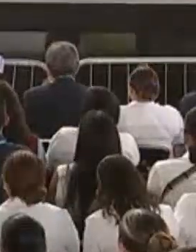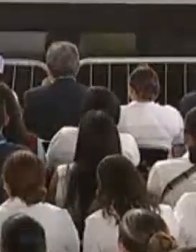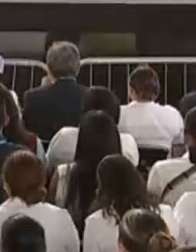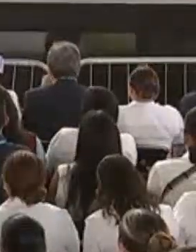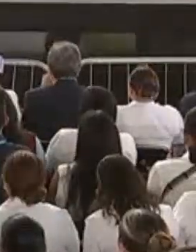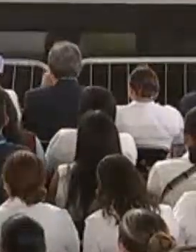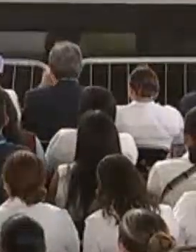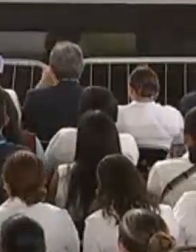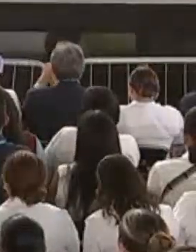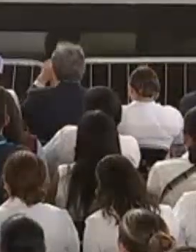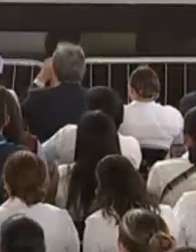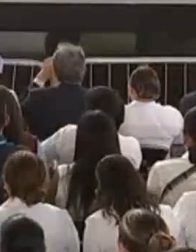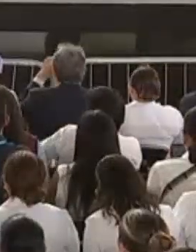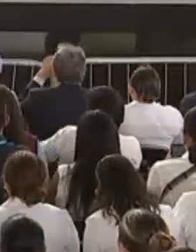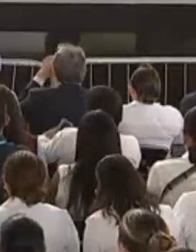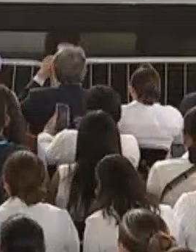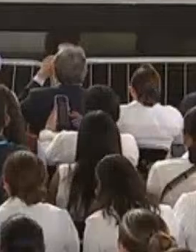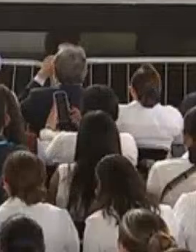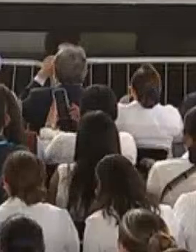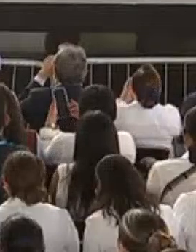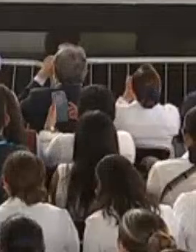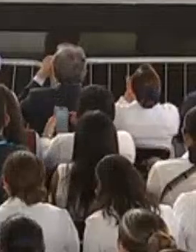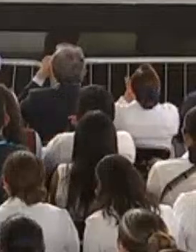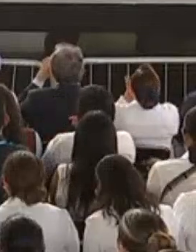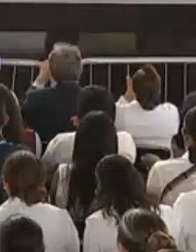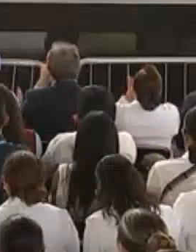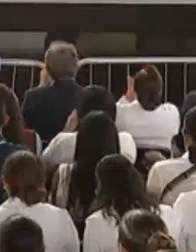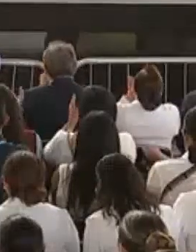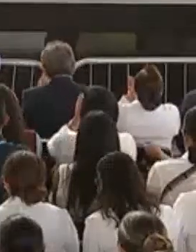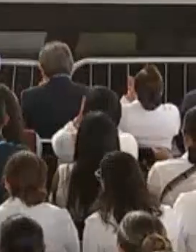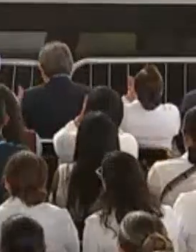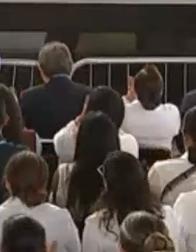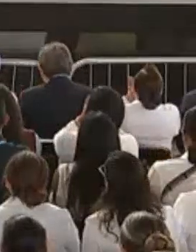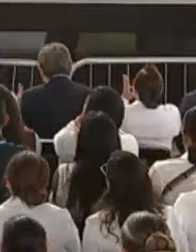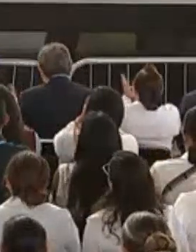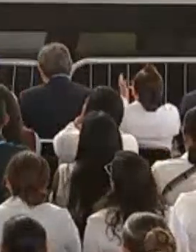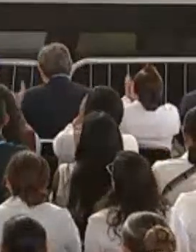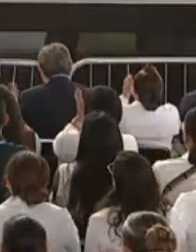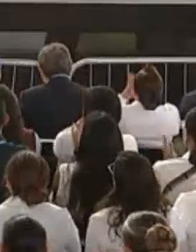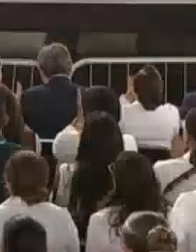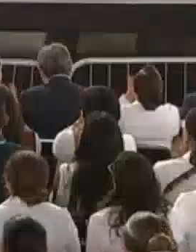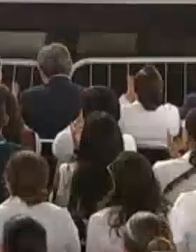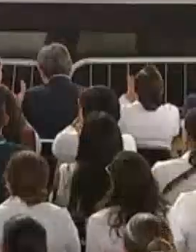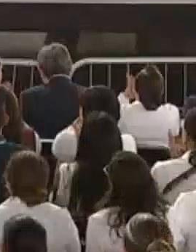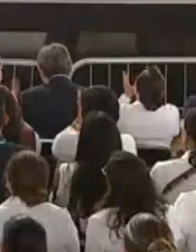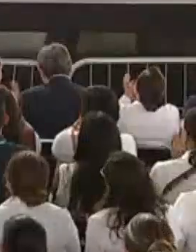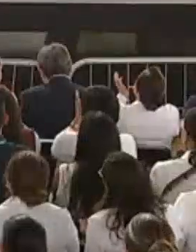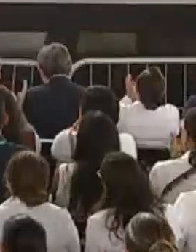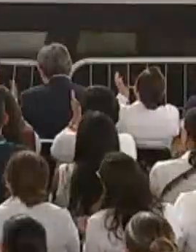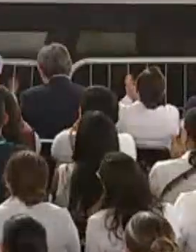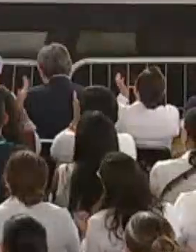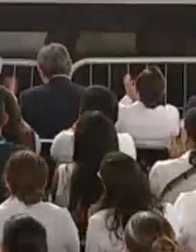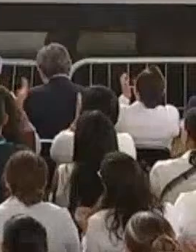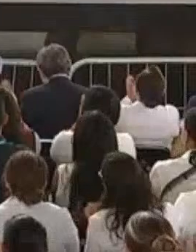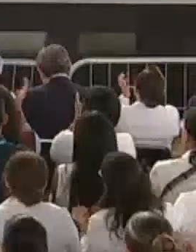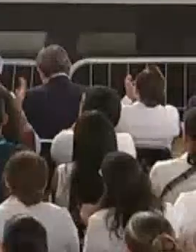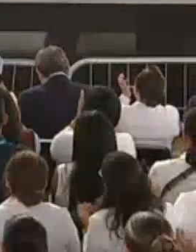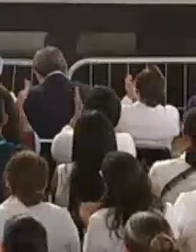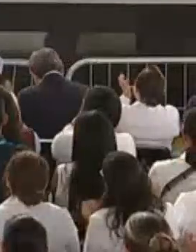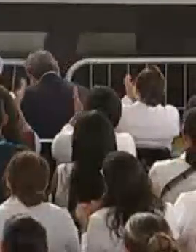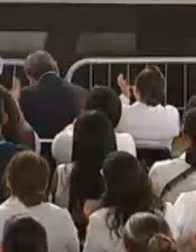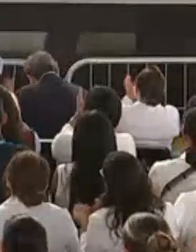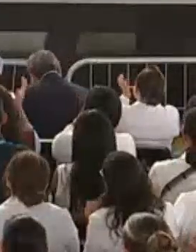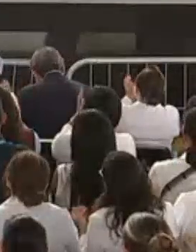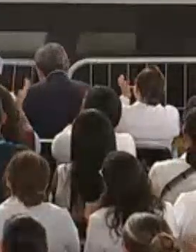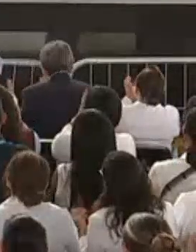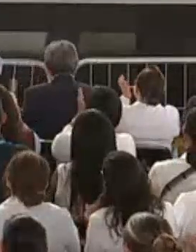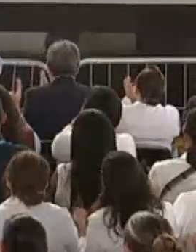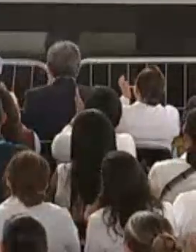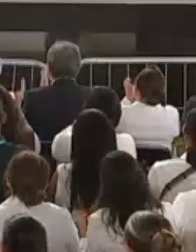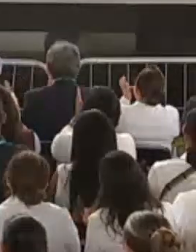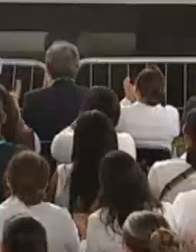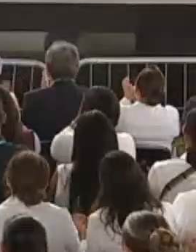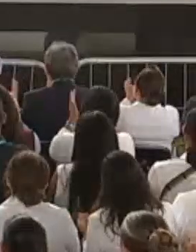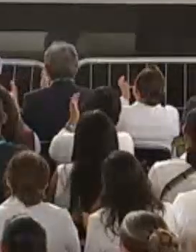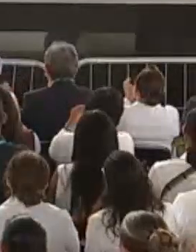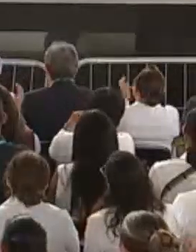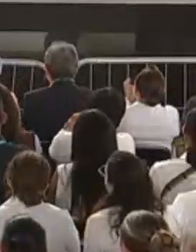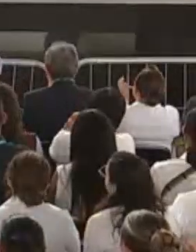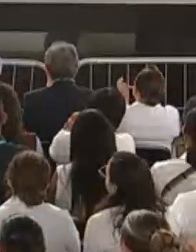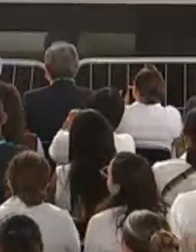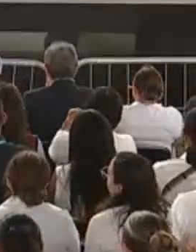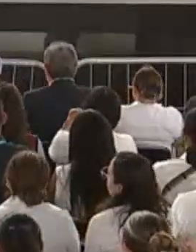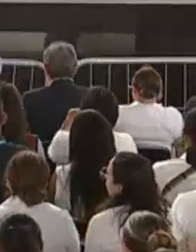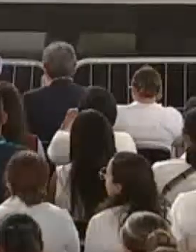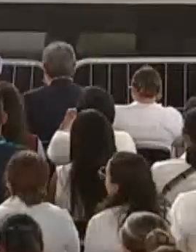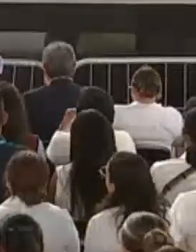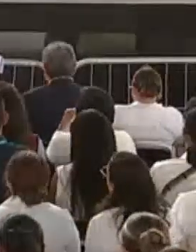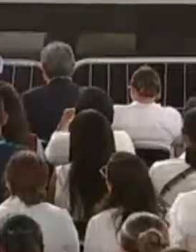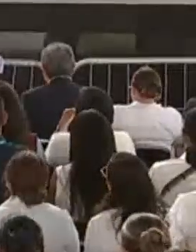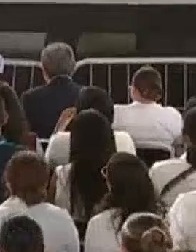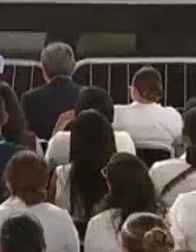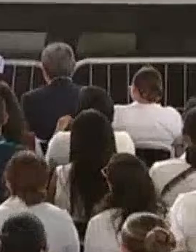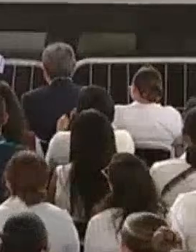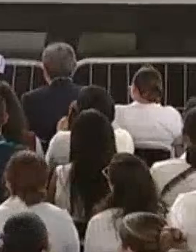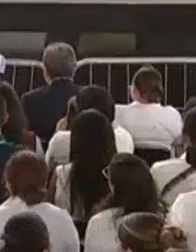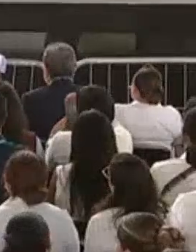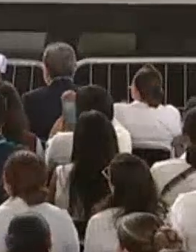Marty Batres Guardarrama. [Aplausos]